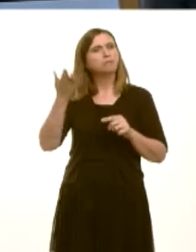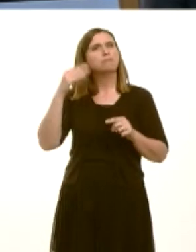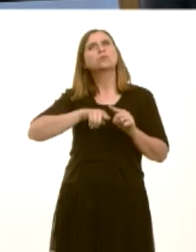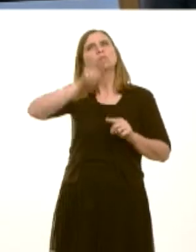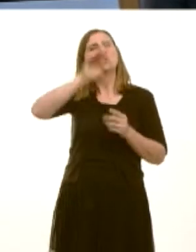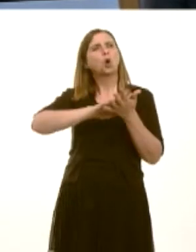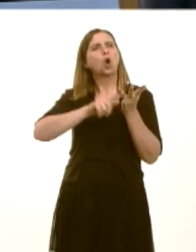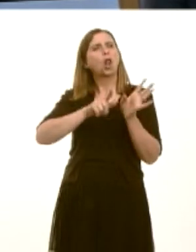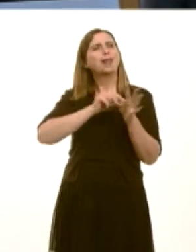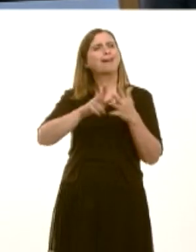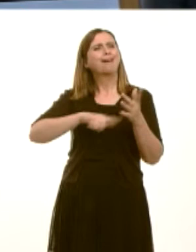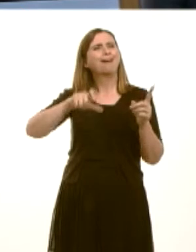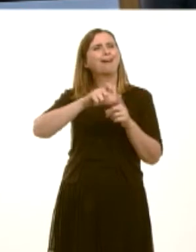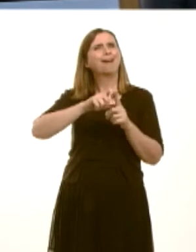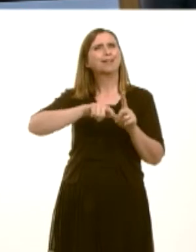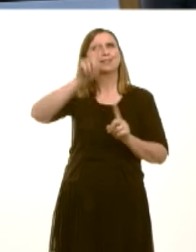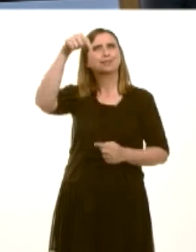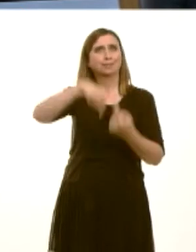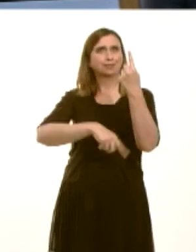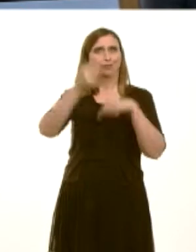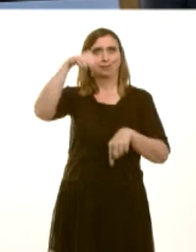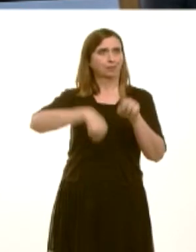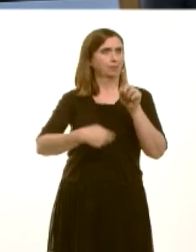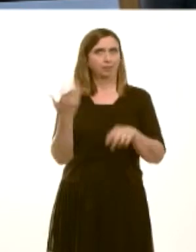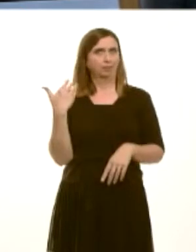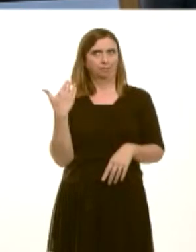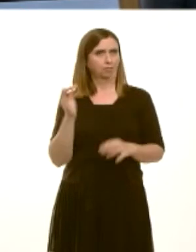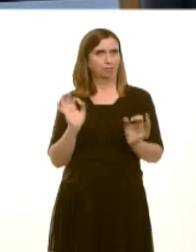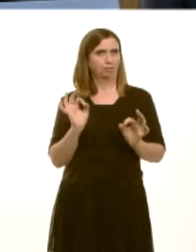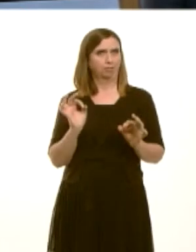rhwng Caerdydd a Chaergybi. Pan ddechreuodd y Cynulliad, nid oedd gwasanaeth oír fath